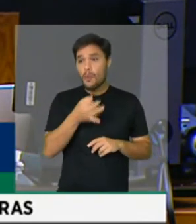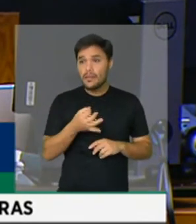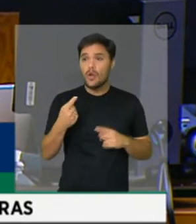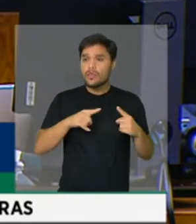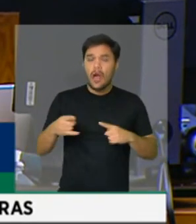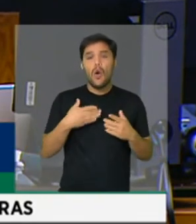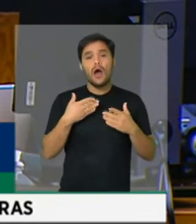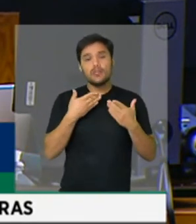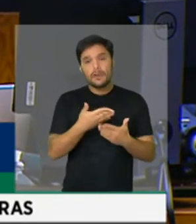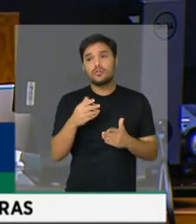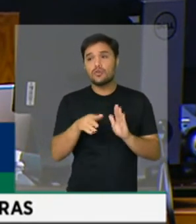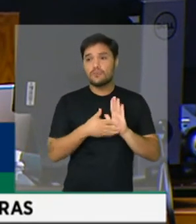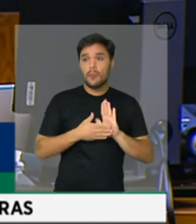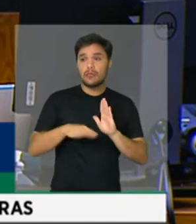DEPUTADO. 305 SIM... APROVADO